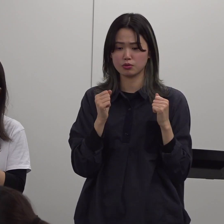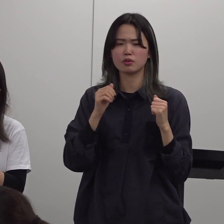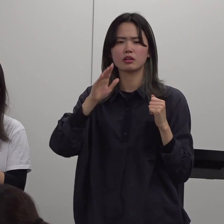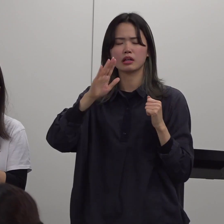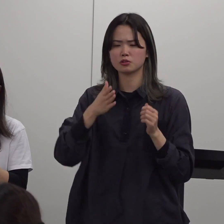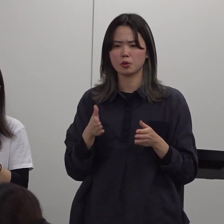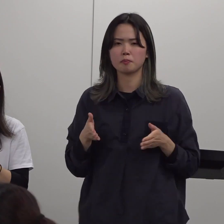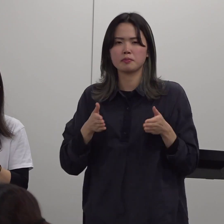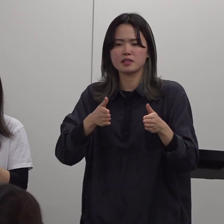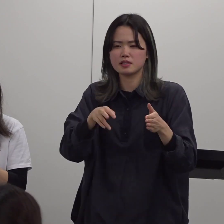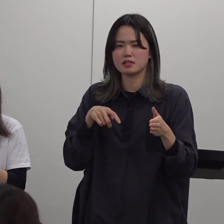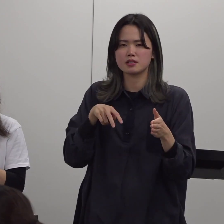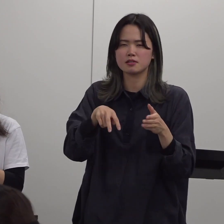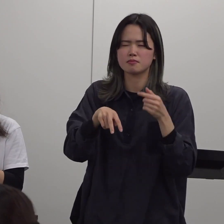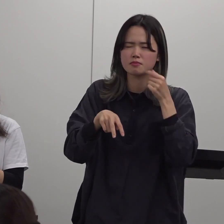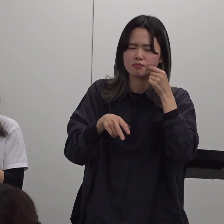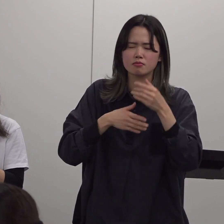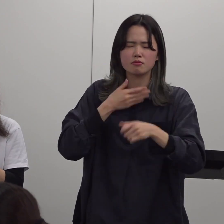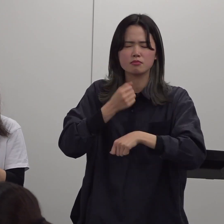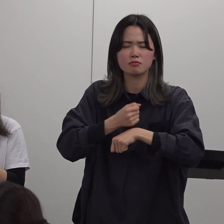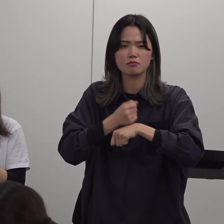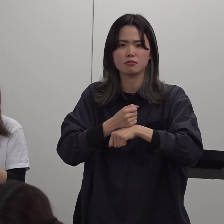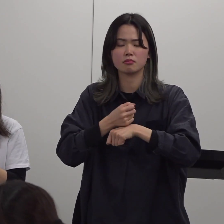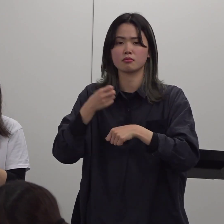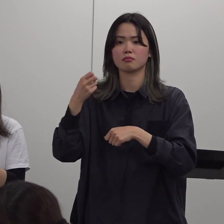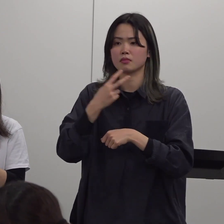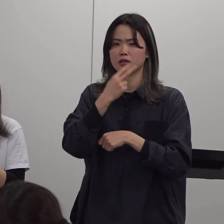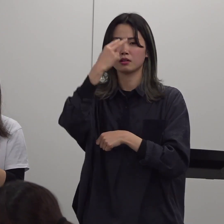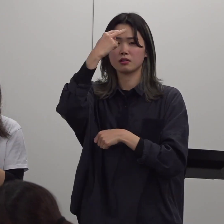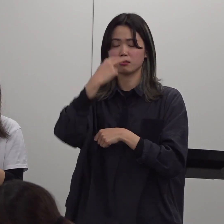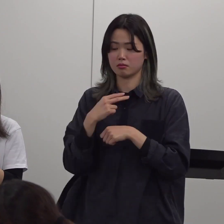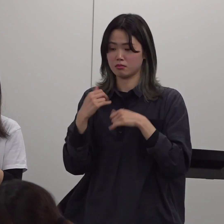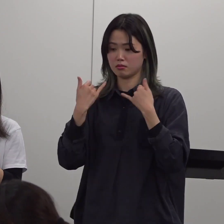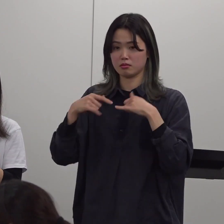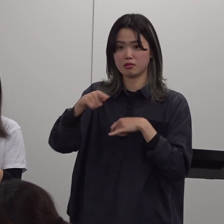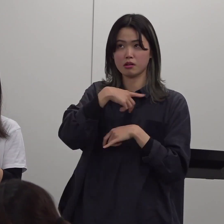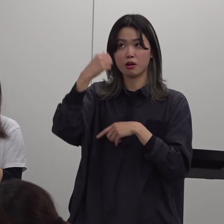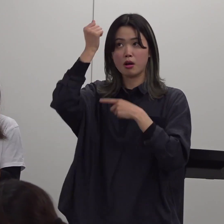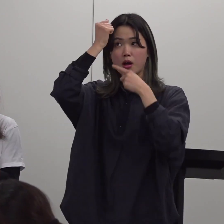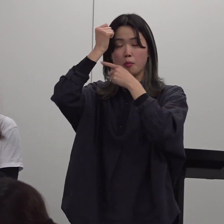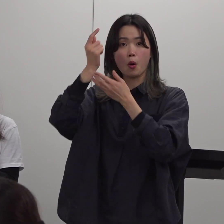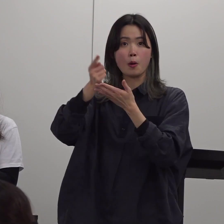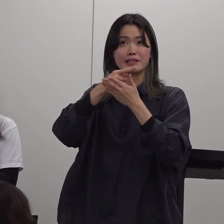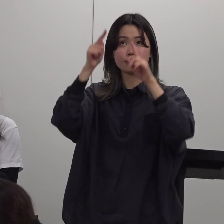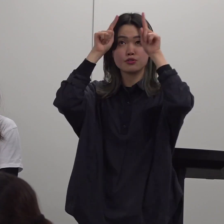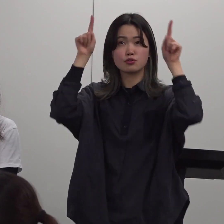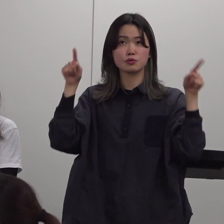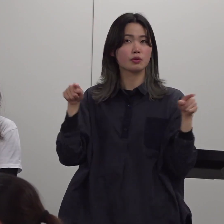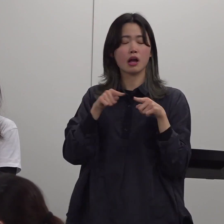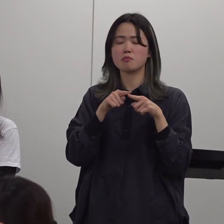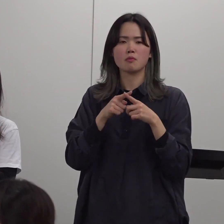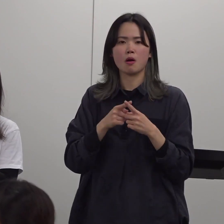また、視覚障害者が覚えている地図が違う場合ももう変わってしまう場合もありますよね